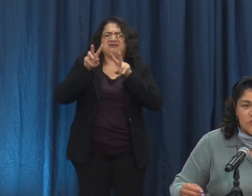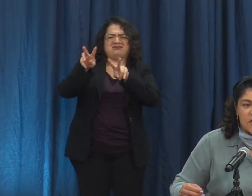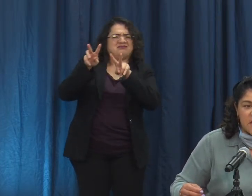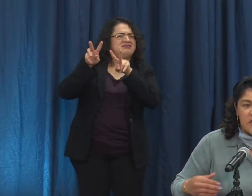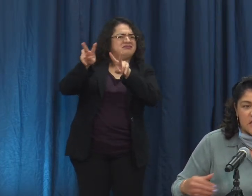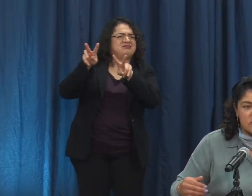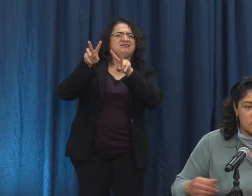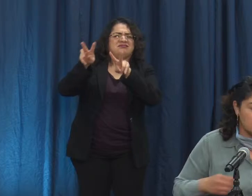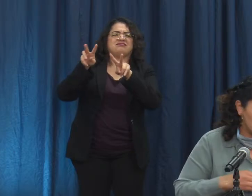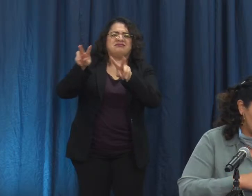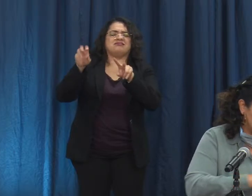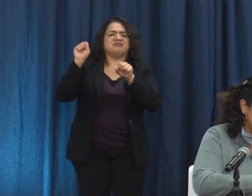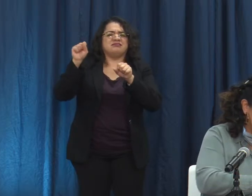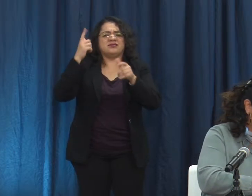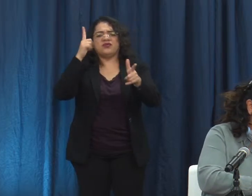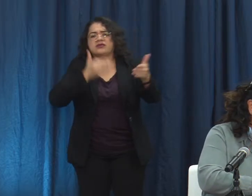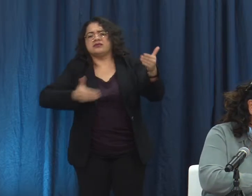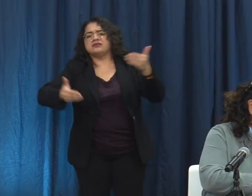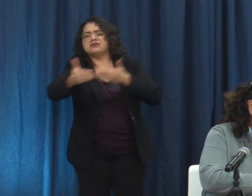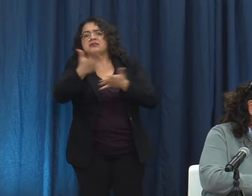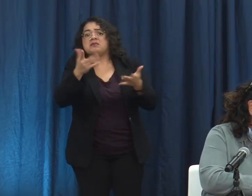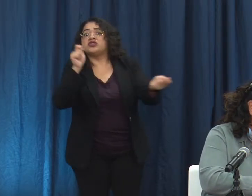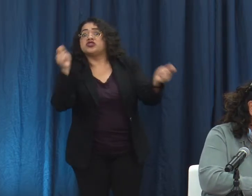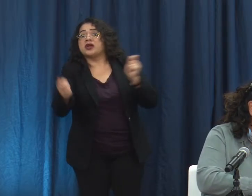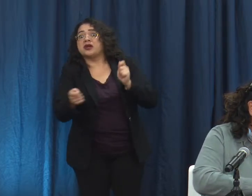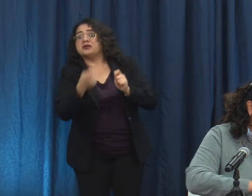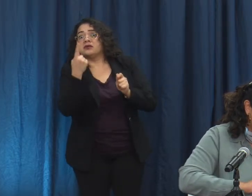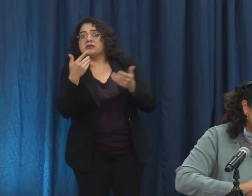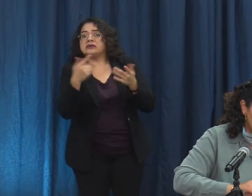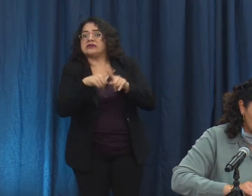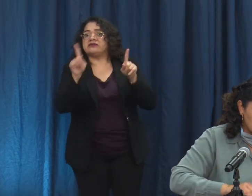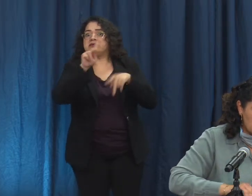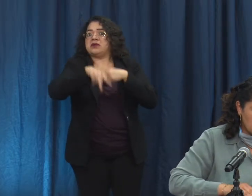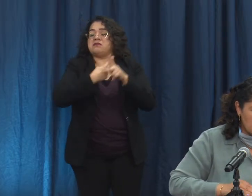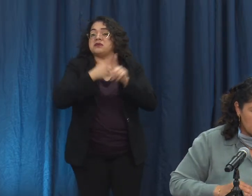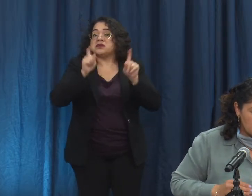mossad Ernesto zijn for mais de prensa este también queremos